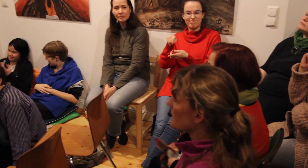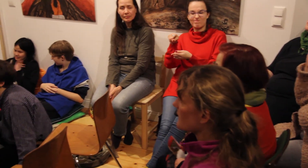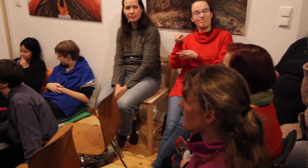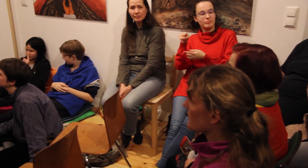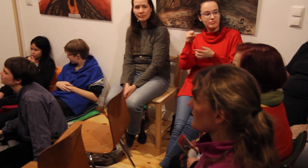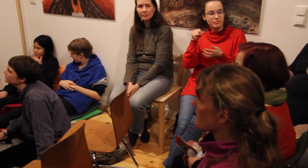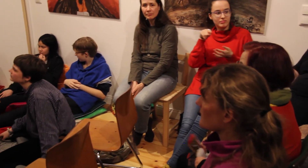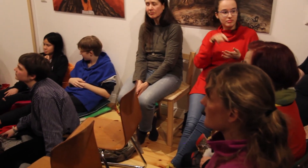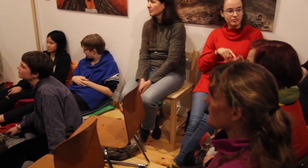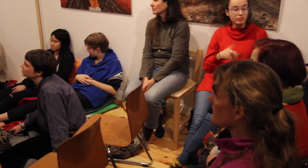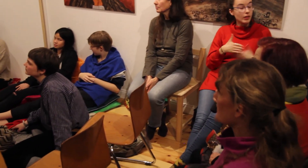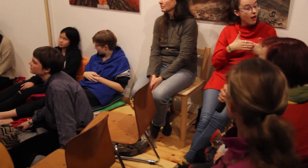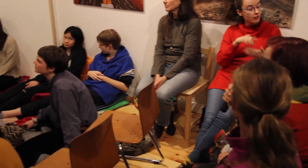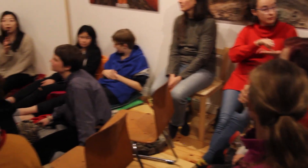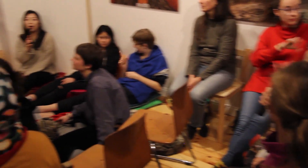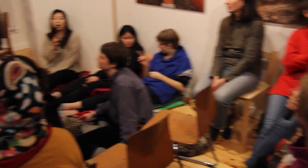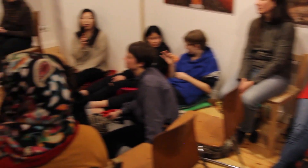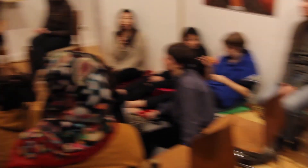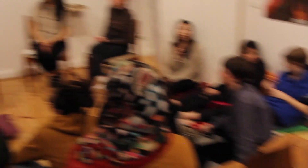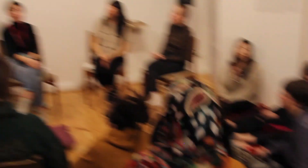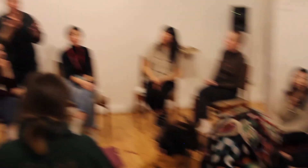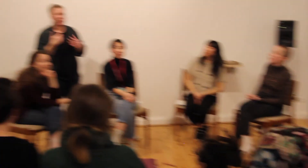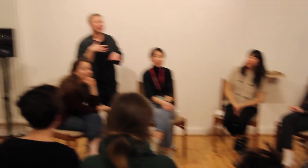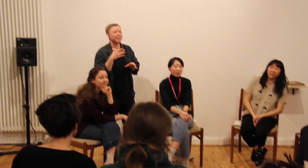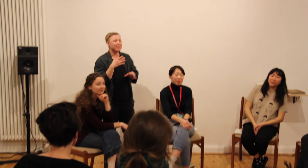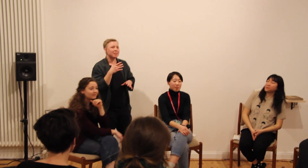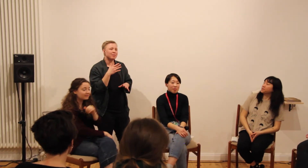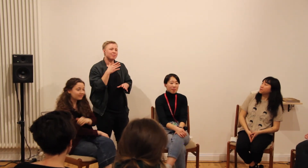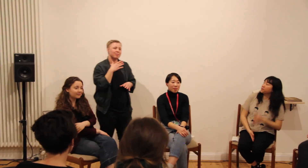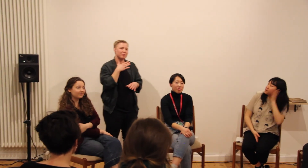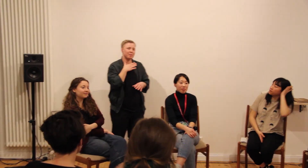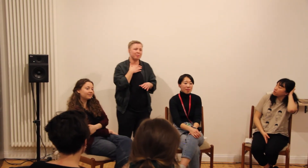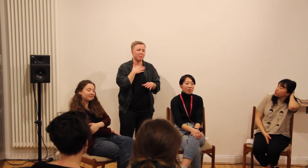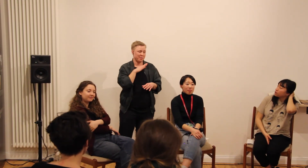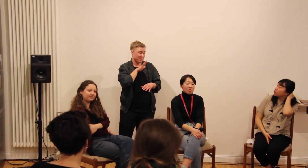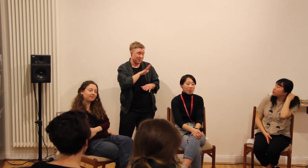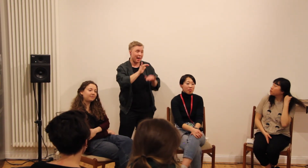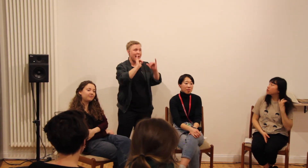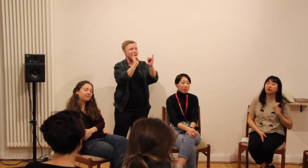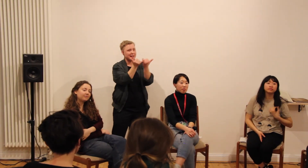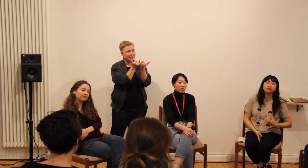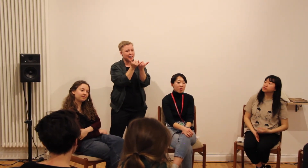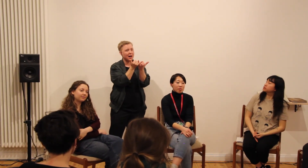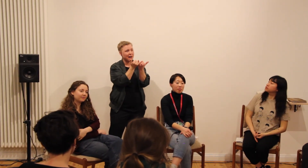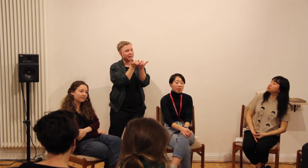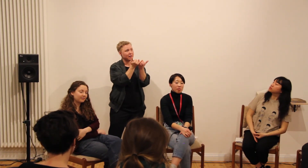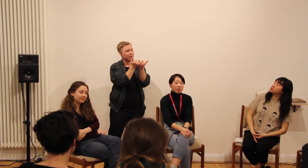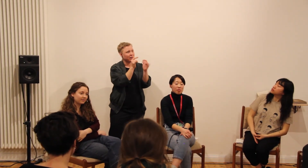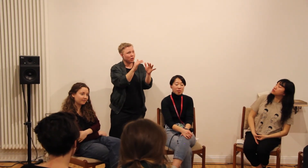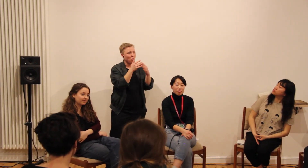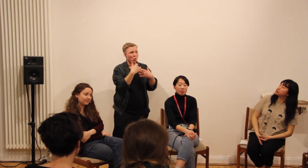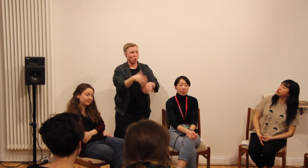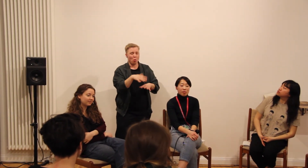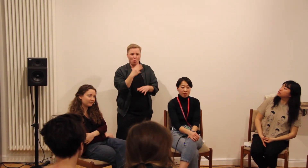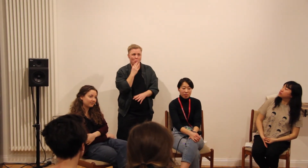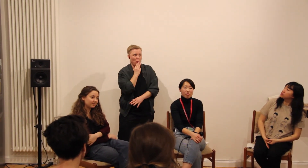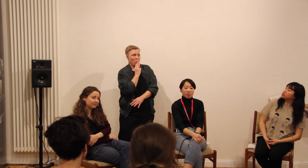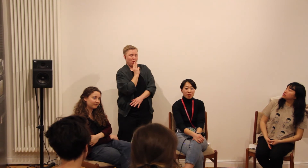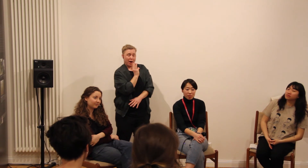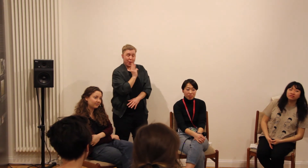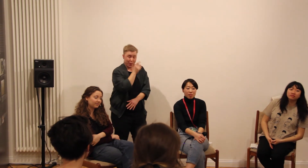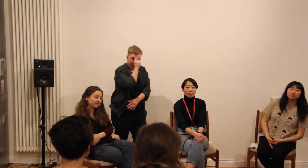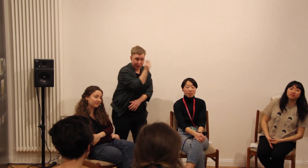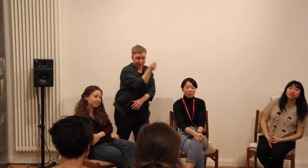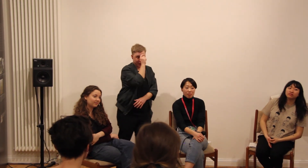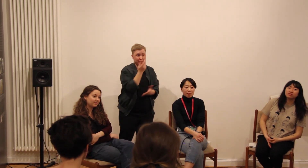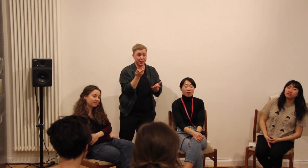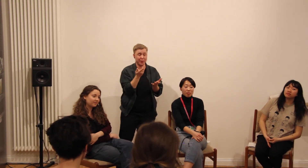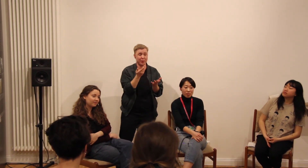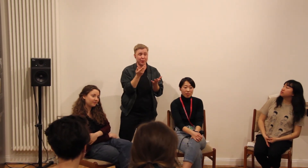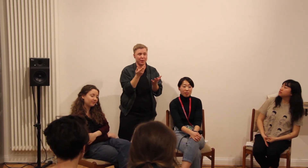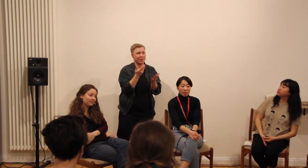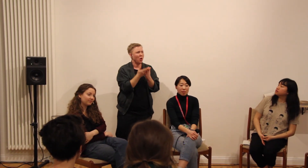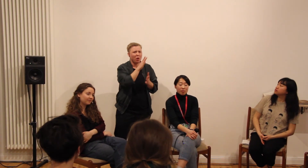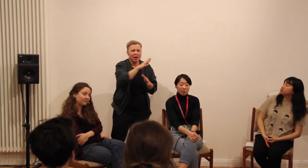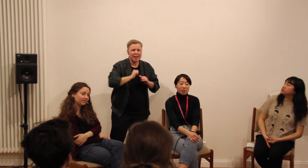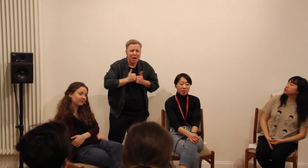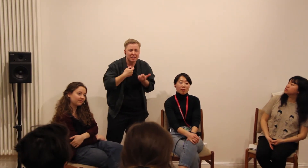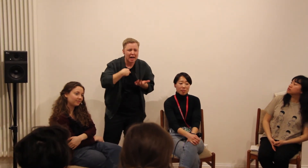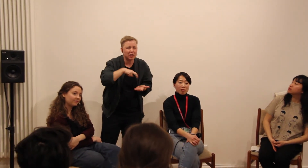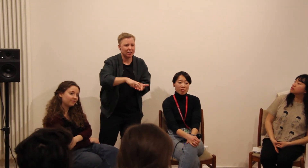Mir haben deine Eltern sehr imponiert, ihre Kraft und ihre Lebensweise und Begeisterung.